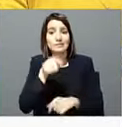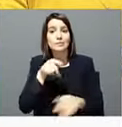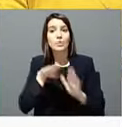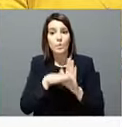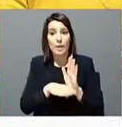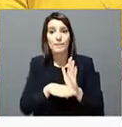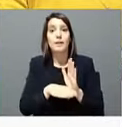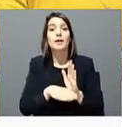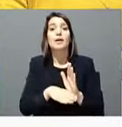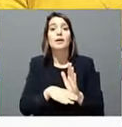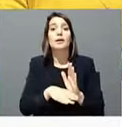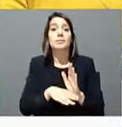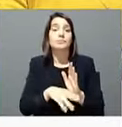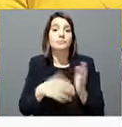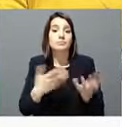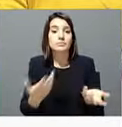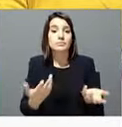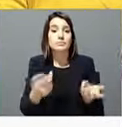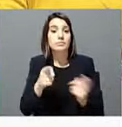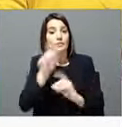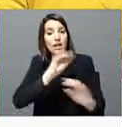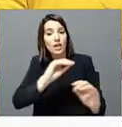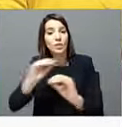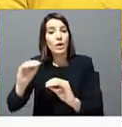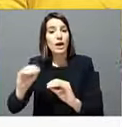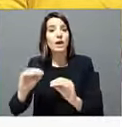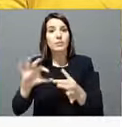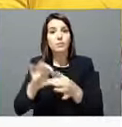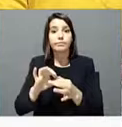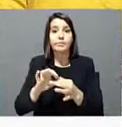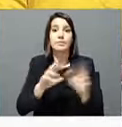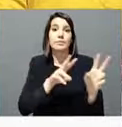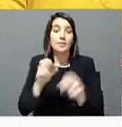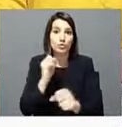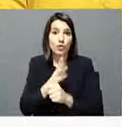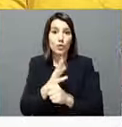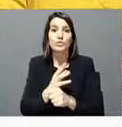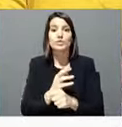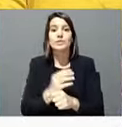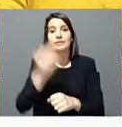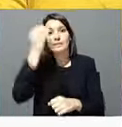não só os educar em relação a outras matérias, nomeadamente saber o que são